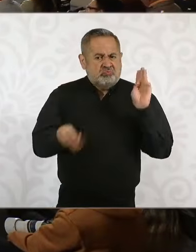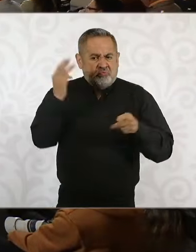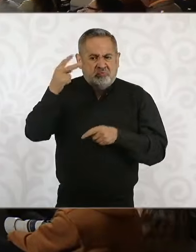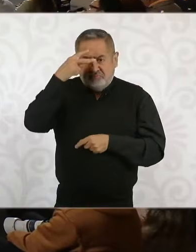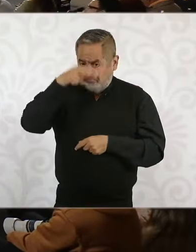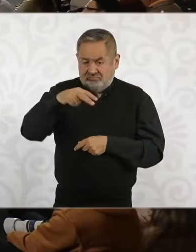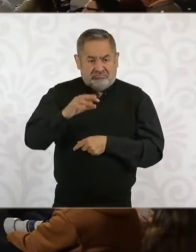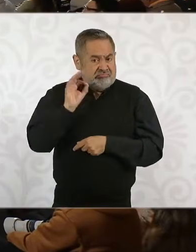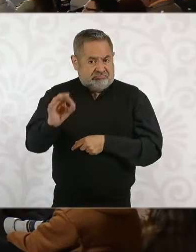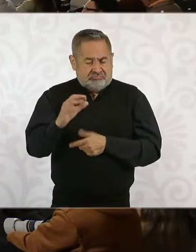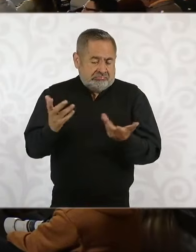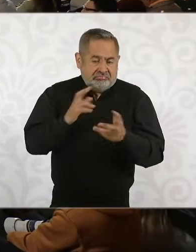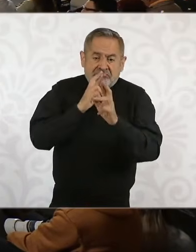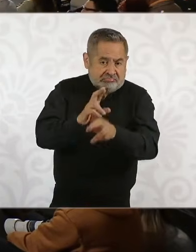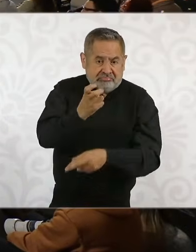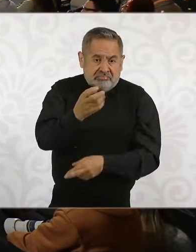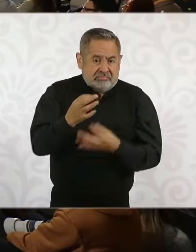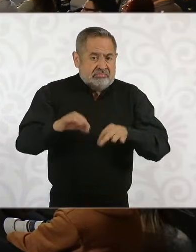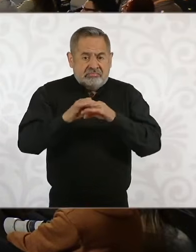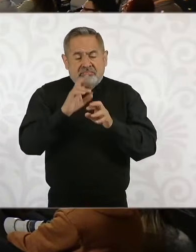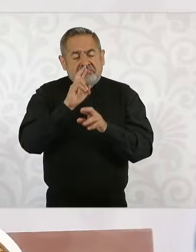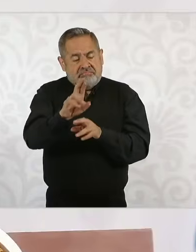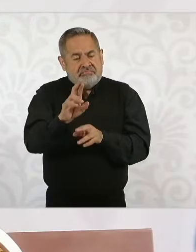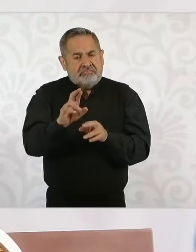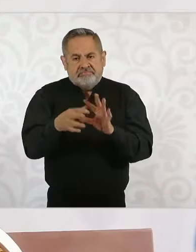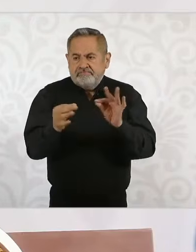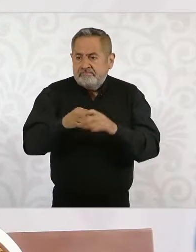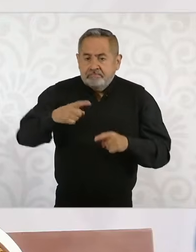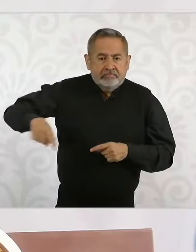no sé si respondí su pregunta, pero creo que es importante resaltar el talento, la infraestructura